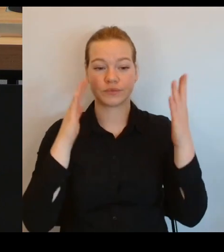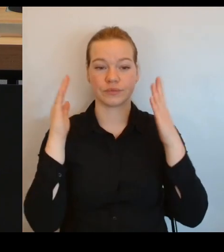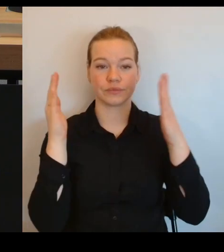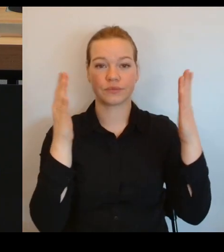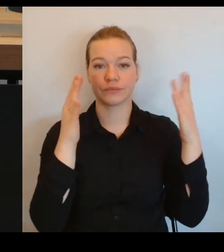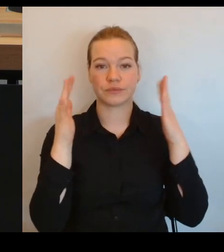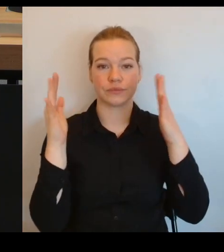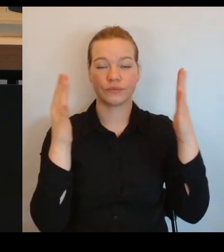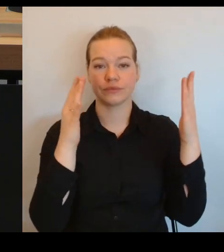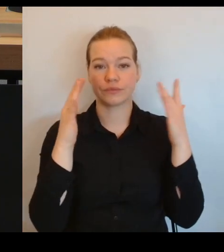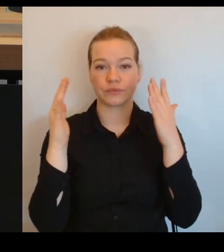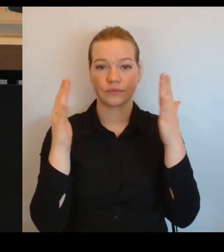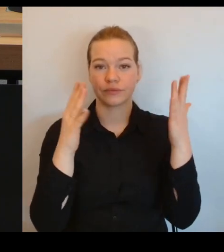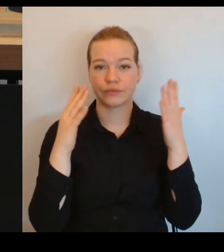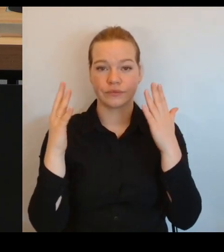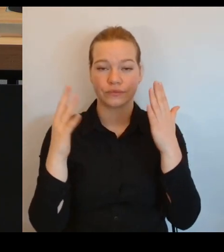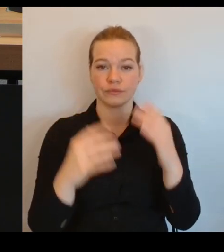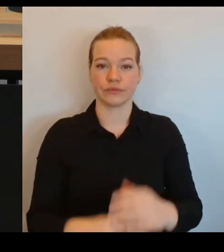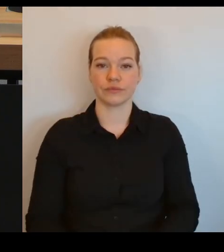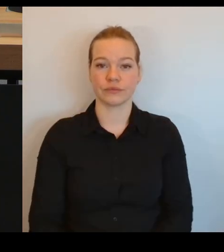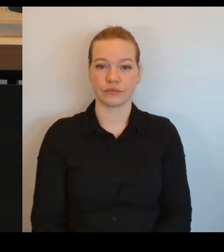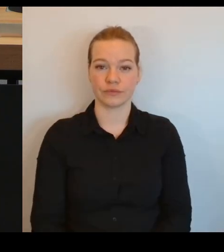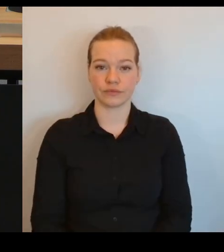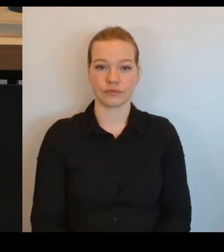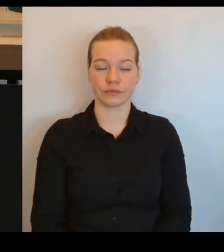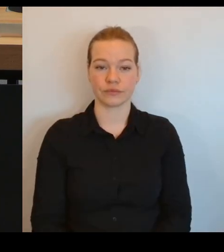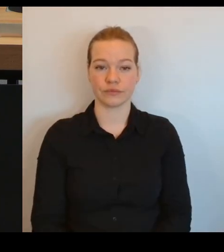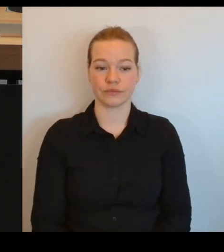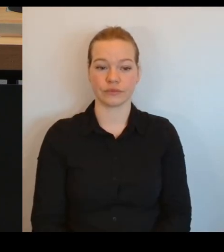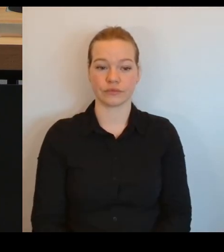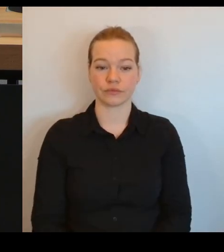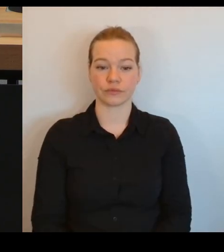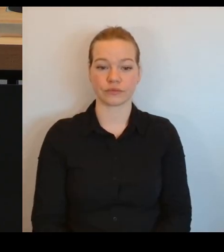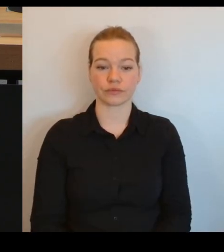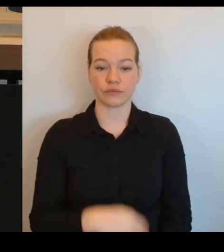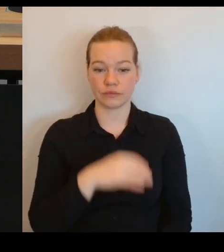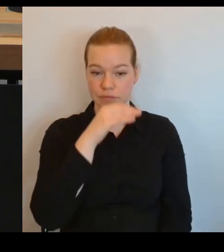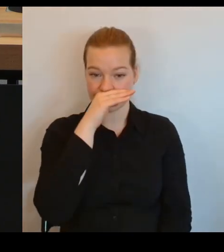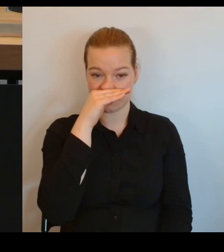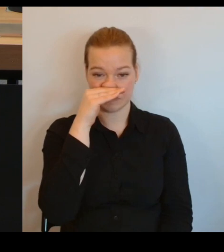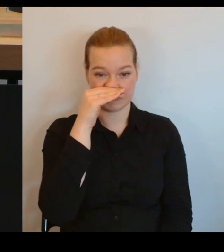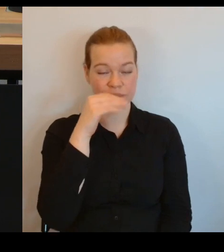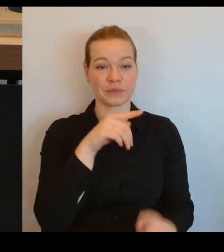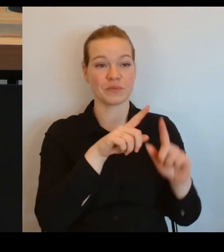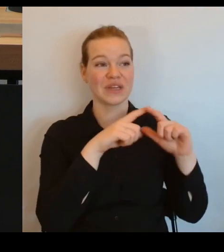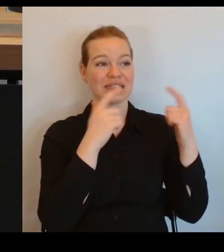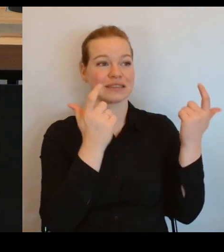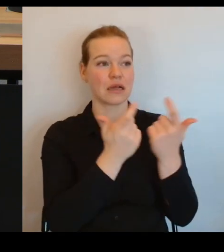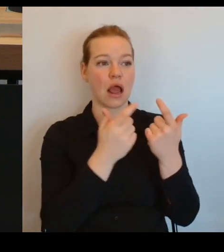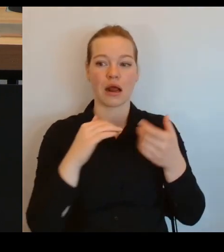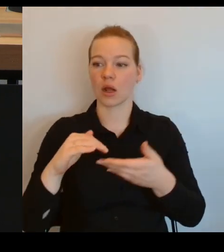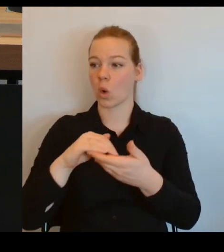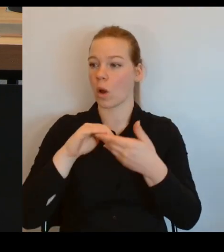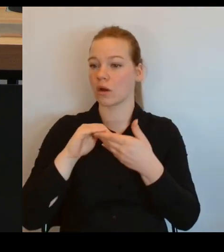Seit Monaten schieben sich Senat und Koalitionsfraktionen, Finanzsenator und die restlichen Senatsmitglieder gegenseitig die Verantwortung zu.